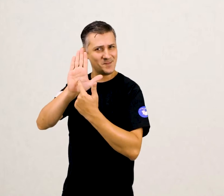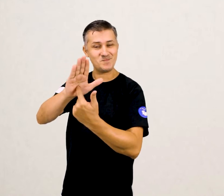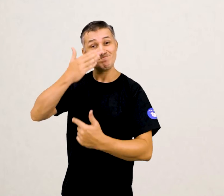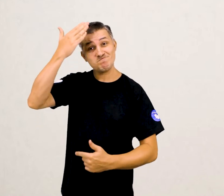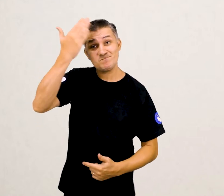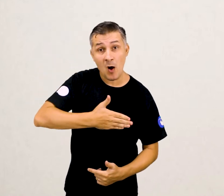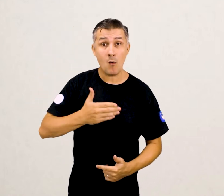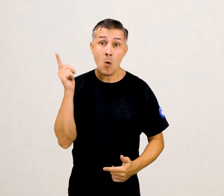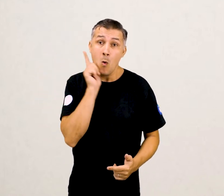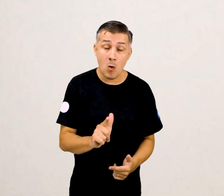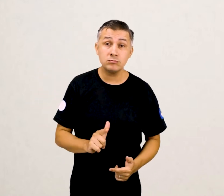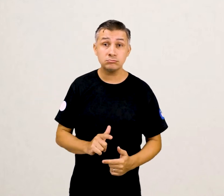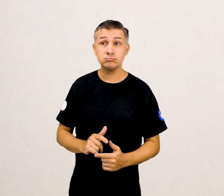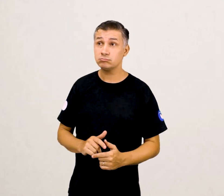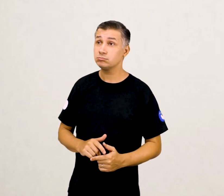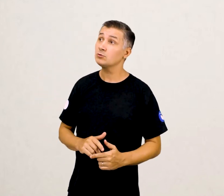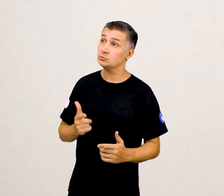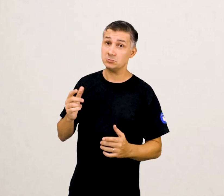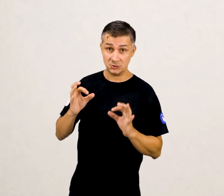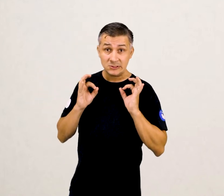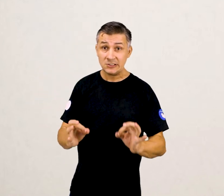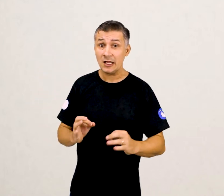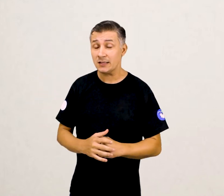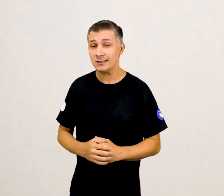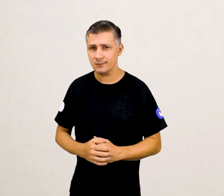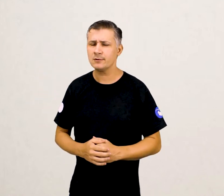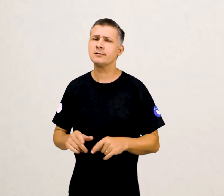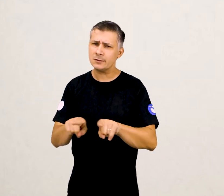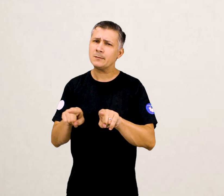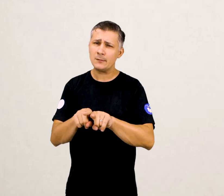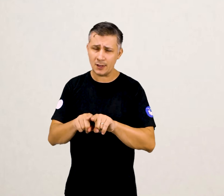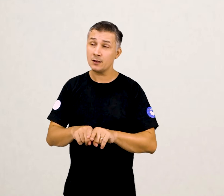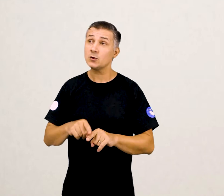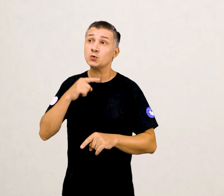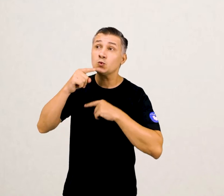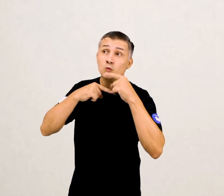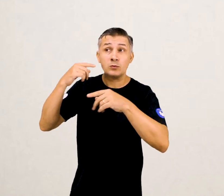já obtido. E para responder às demais questões que surgirão.